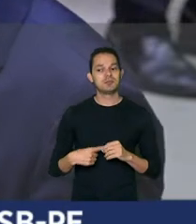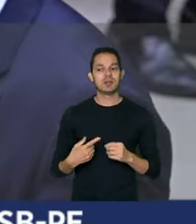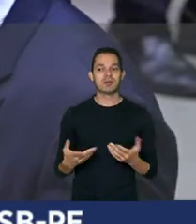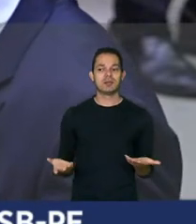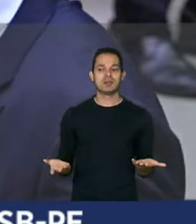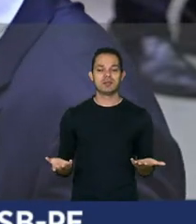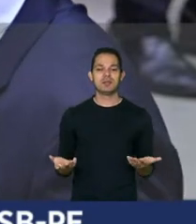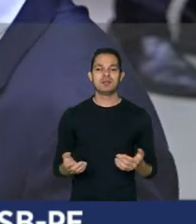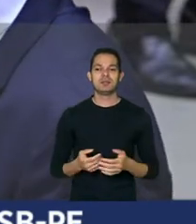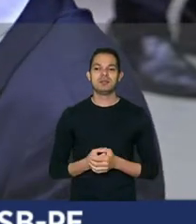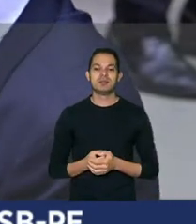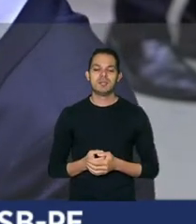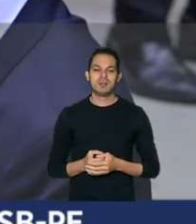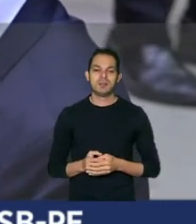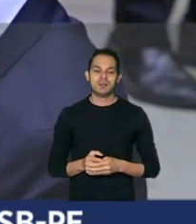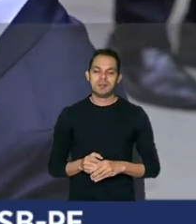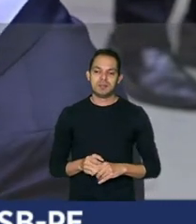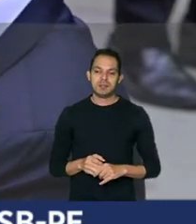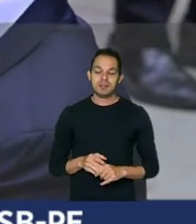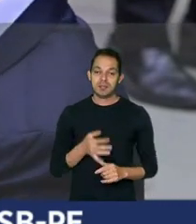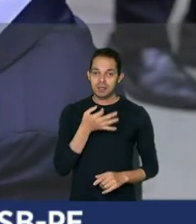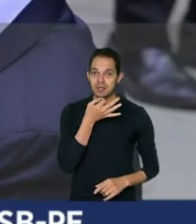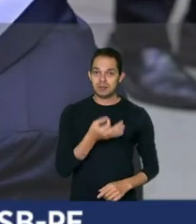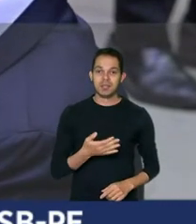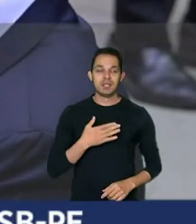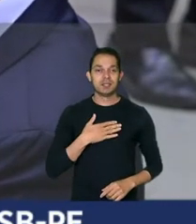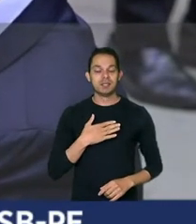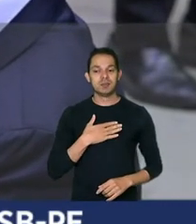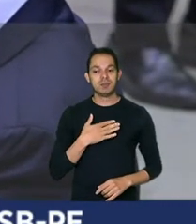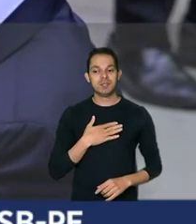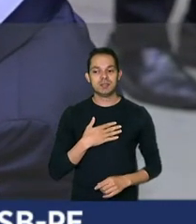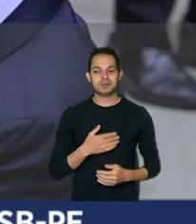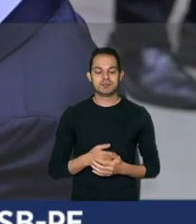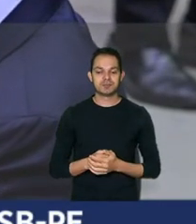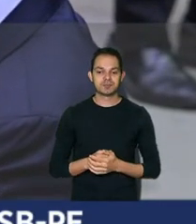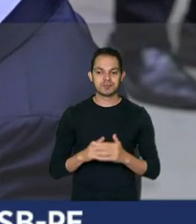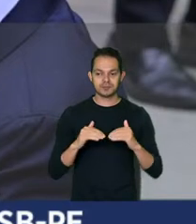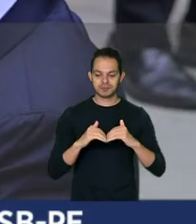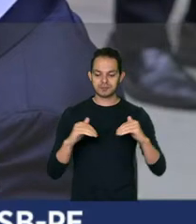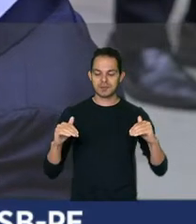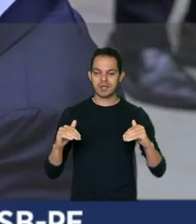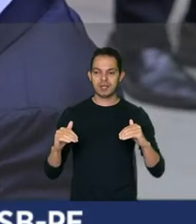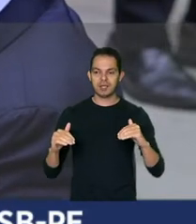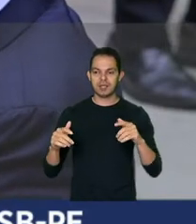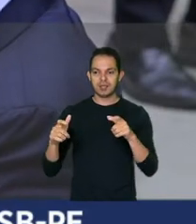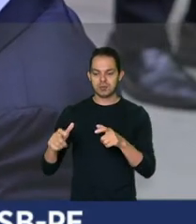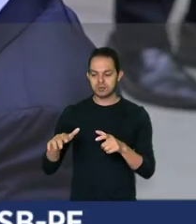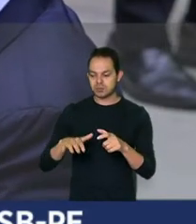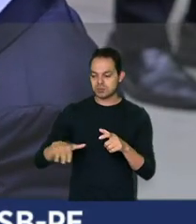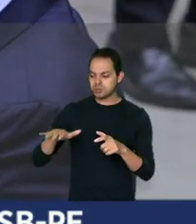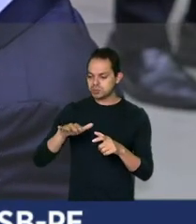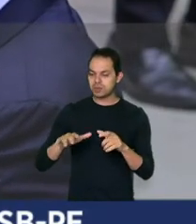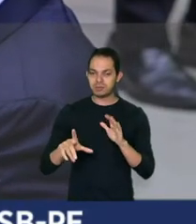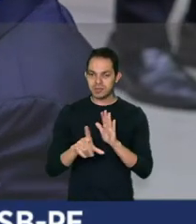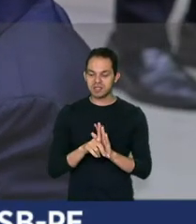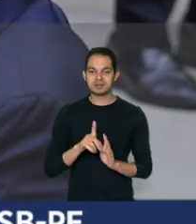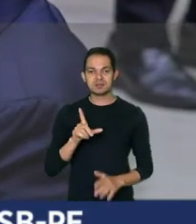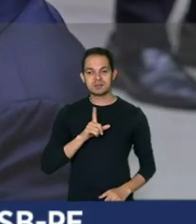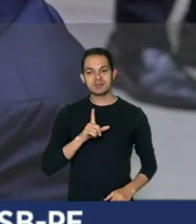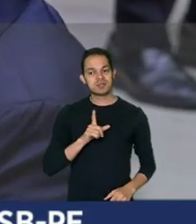ESTADUAIS E MUNICIPAIS. ORA, NÓS NÃO TEMOS COMO, NA MINHA VISÃO, PARTICULARIZAR UM EMPREENDIMENTO SE NÓS JÁ